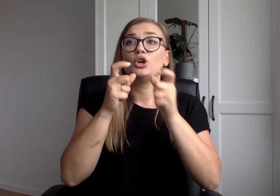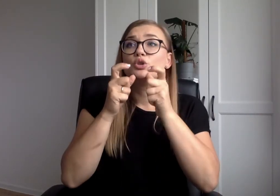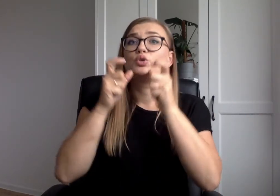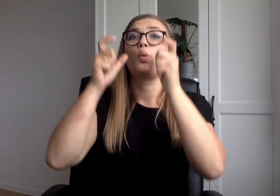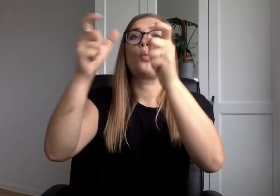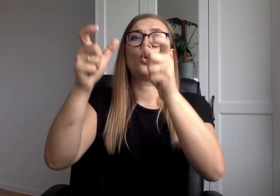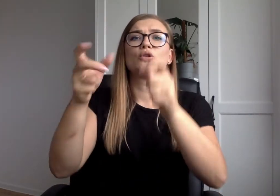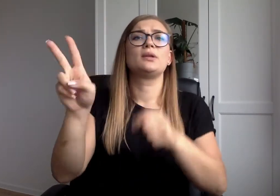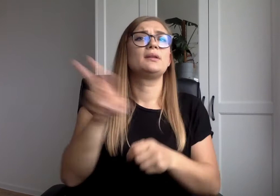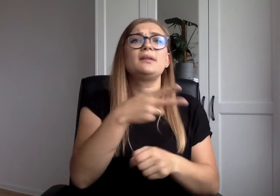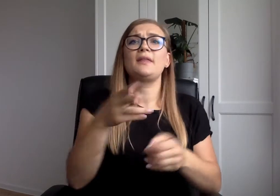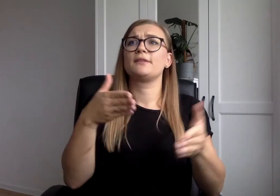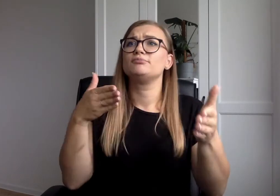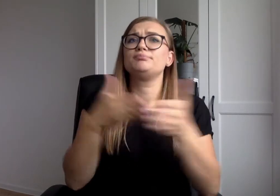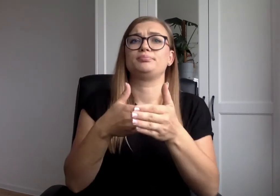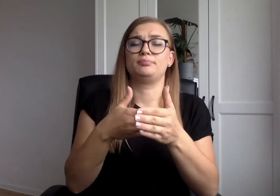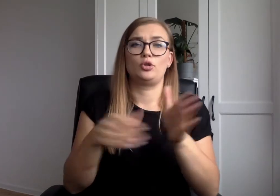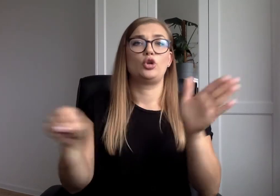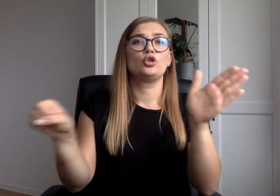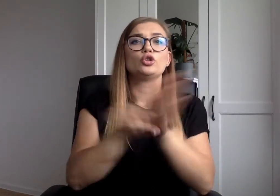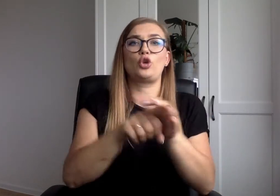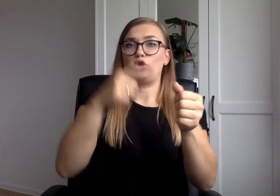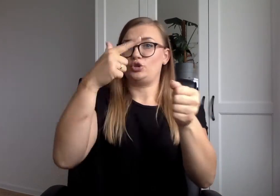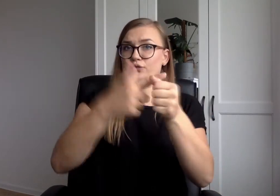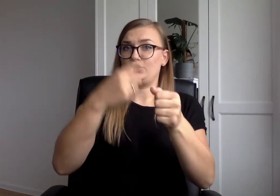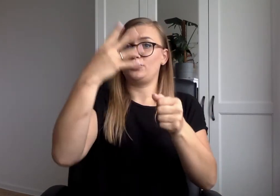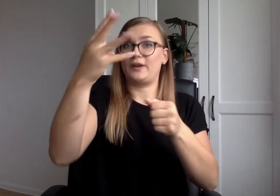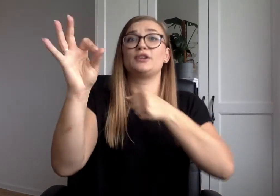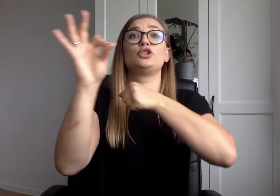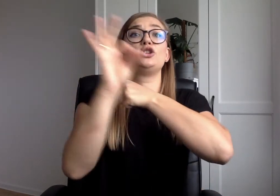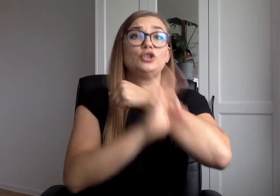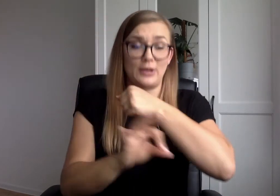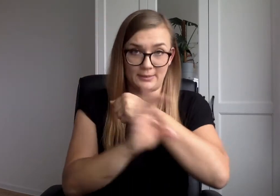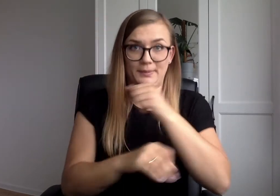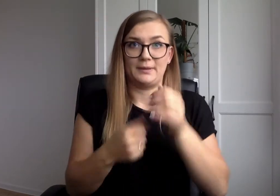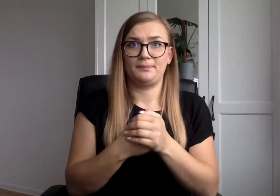Zgłoszenia przyjmujemy do 24. sierpnia.